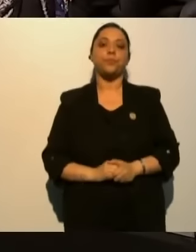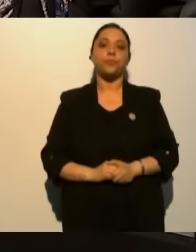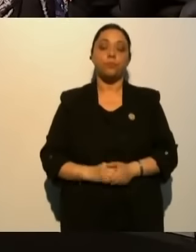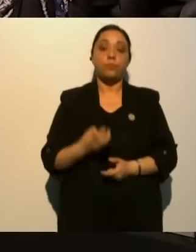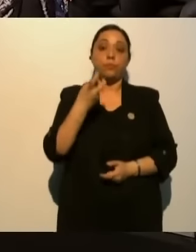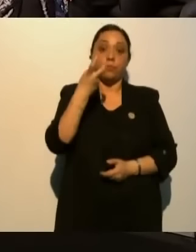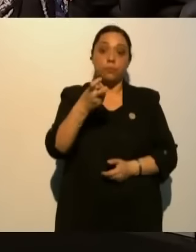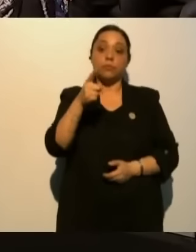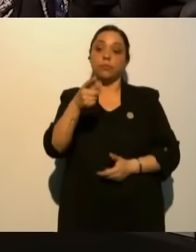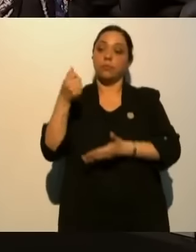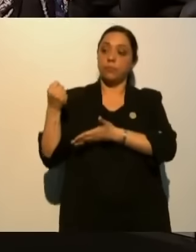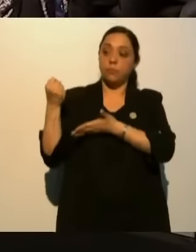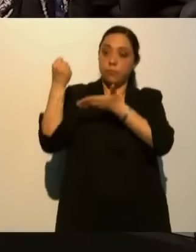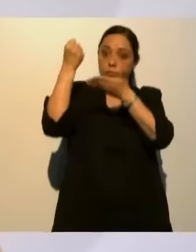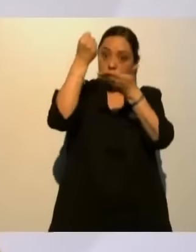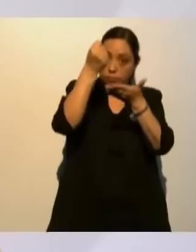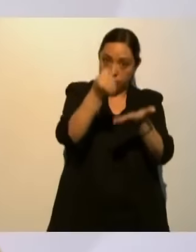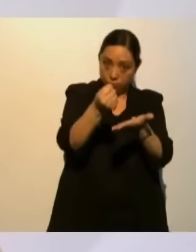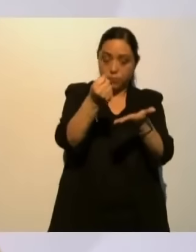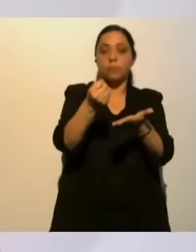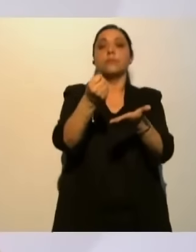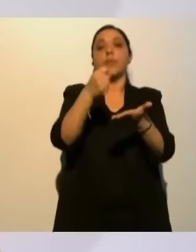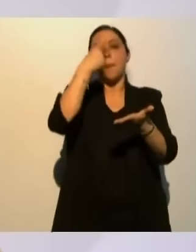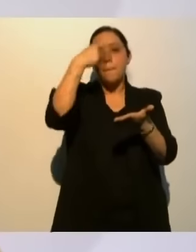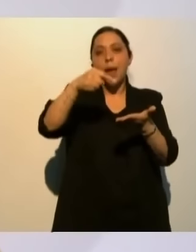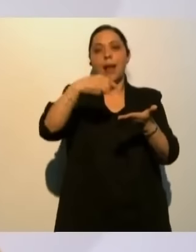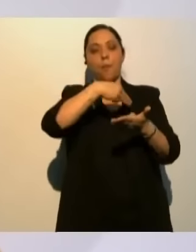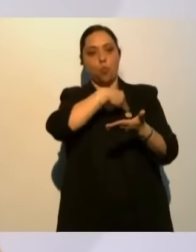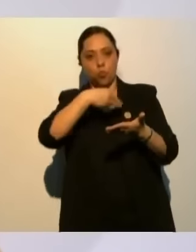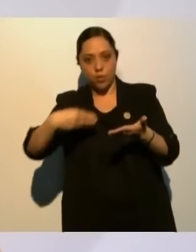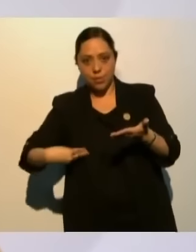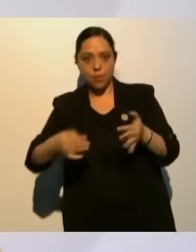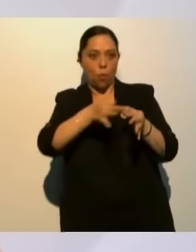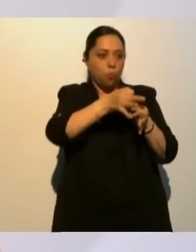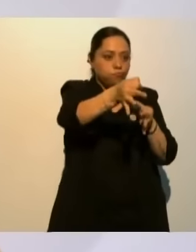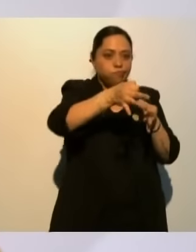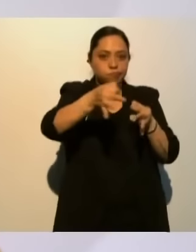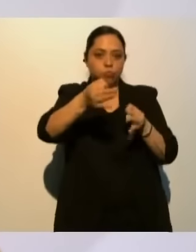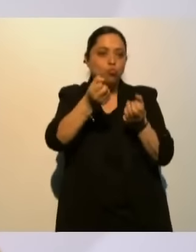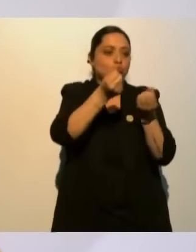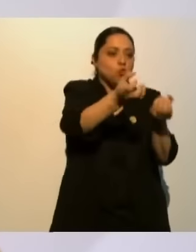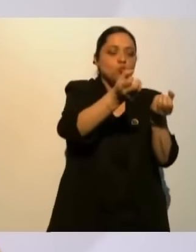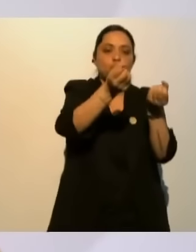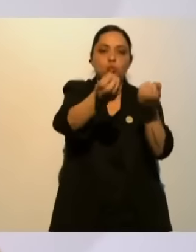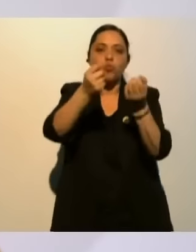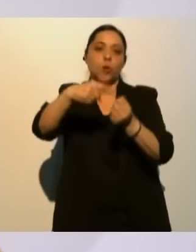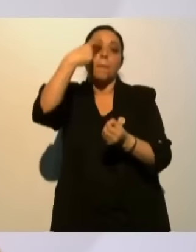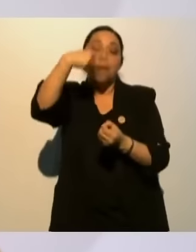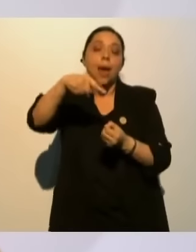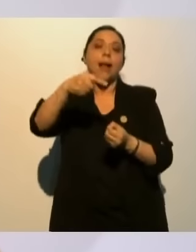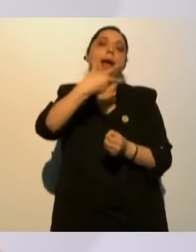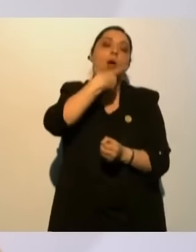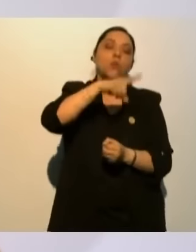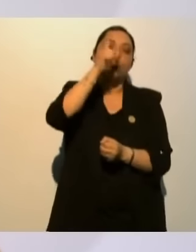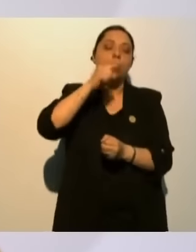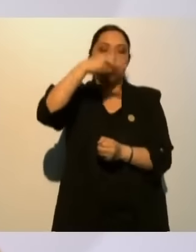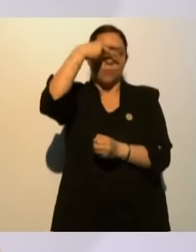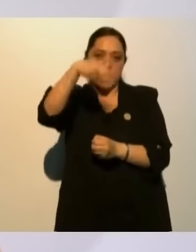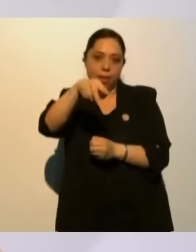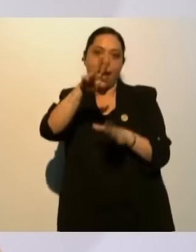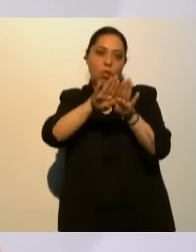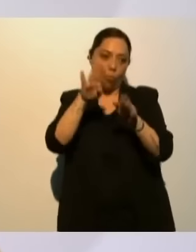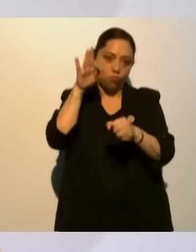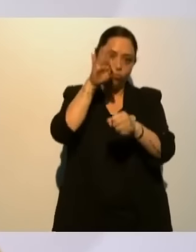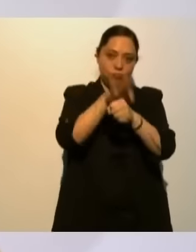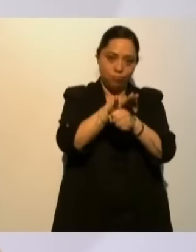llega a los municipios para beneficio de las y los mexicanos Entonces esto lo queríamos compartir con